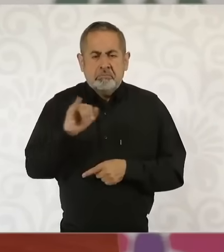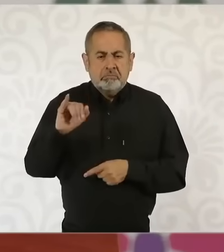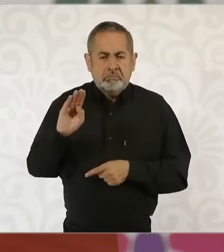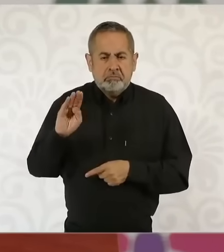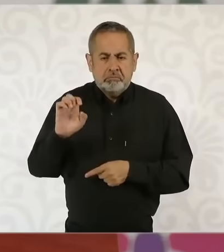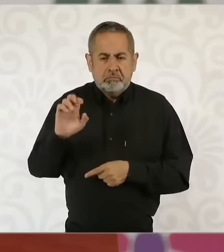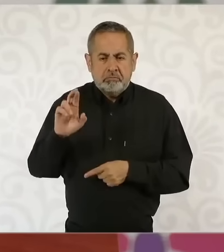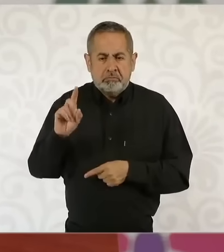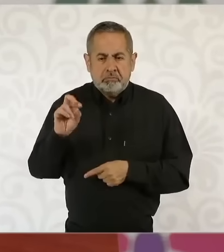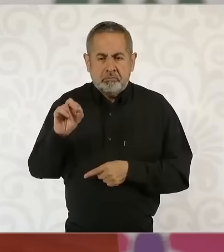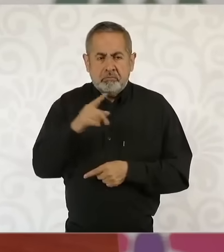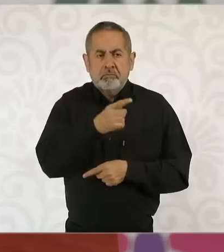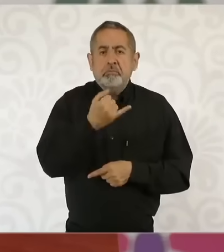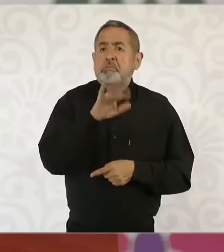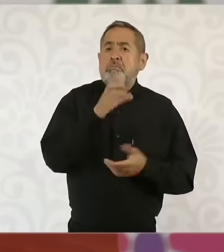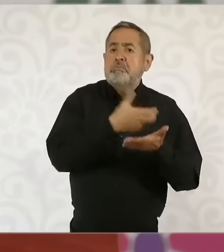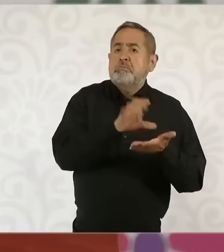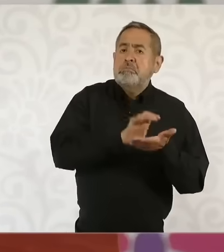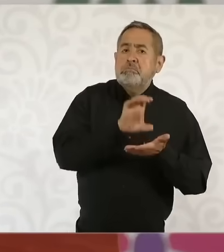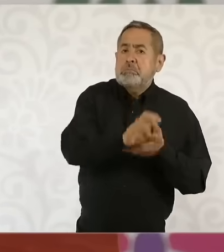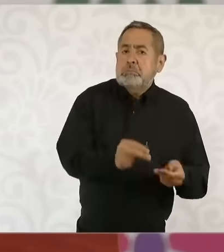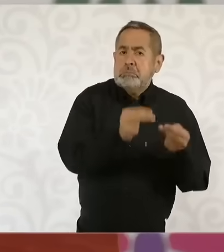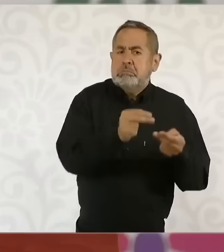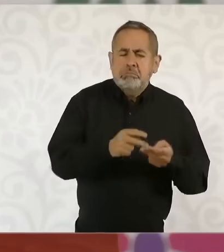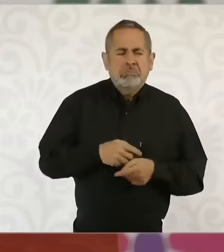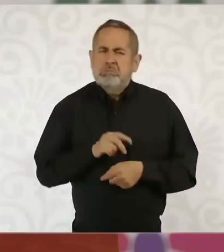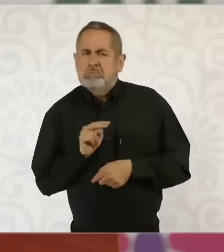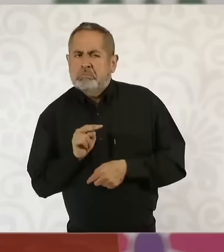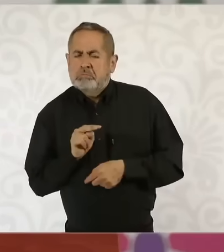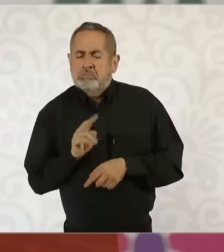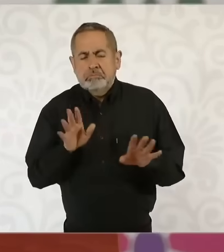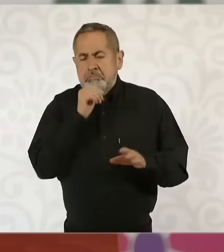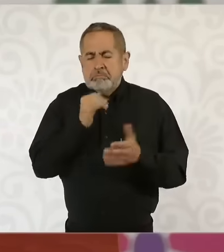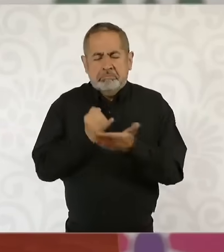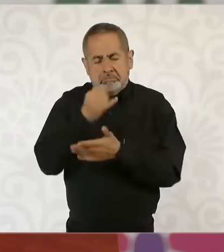en México. Entonces, vamos a ver exactamente a qué se refiere antes de dar una opinión.